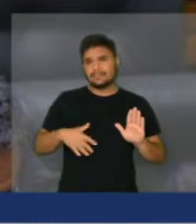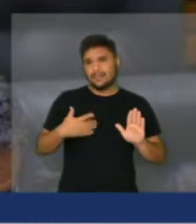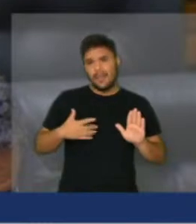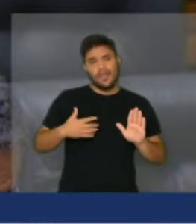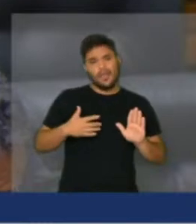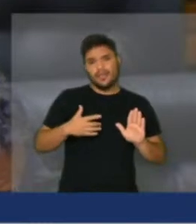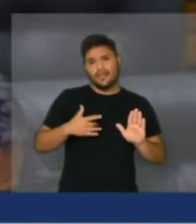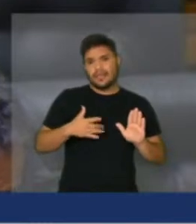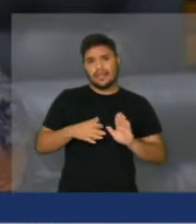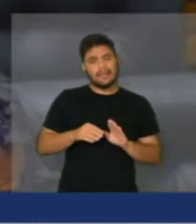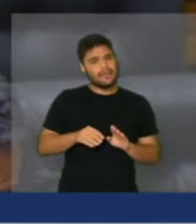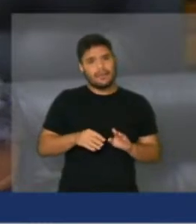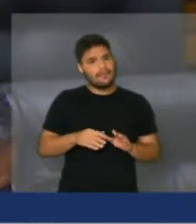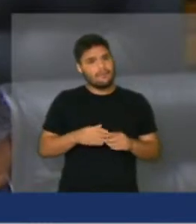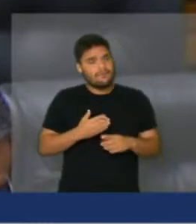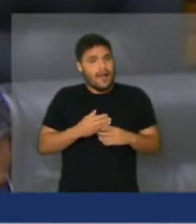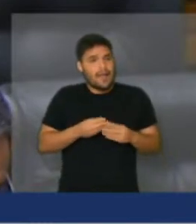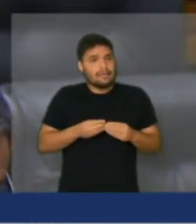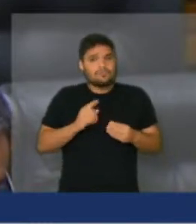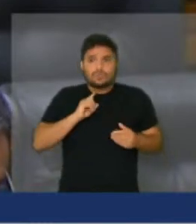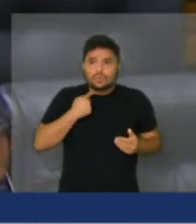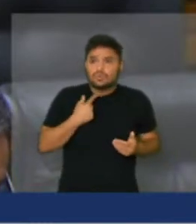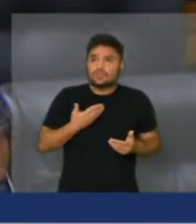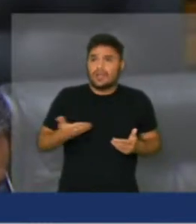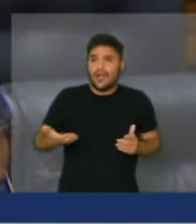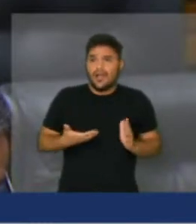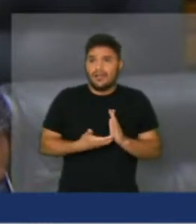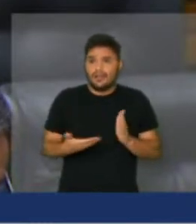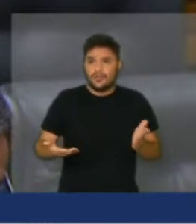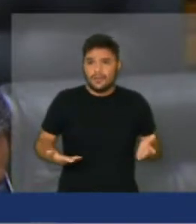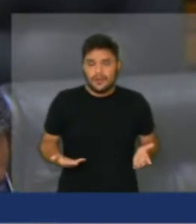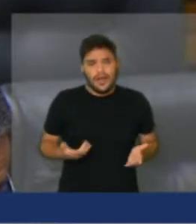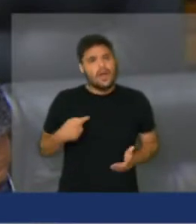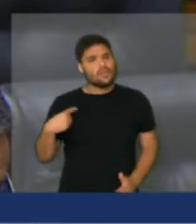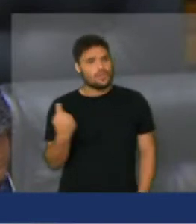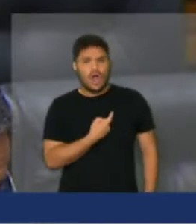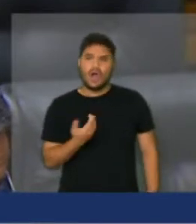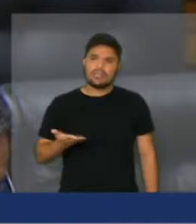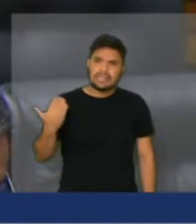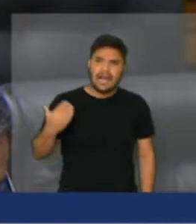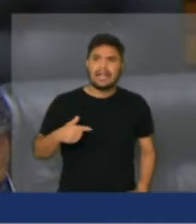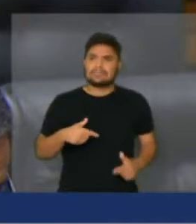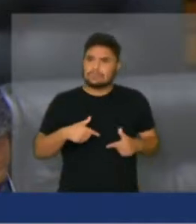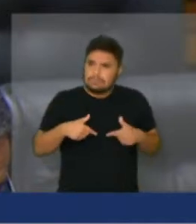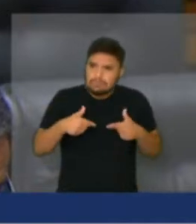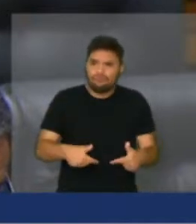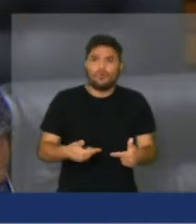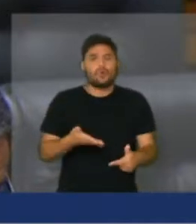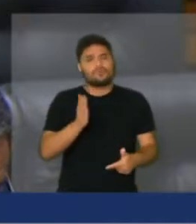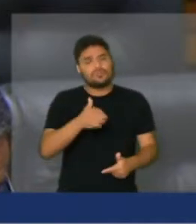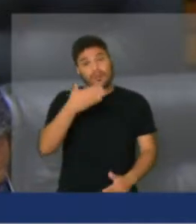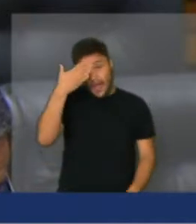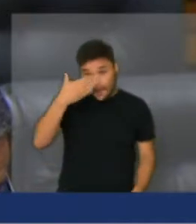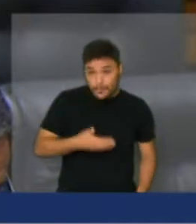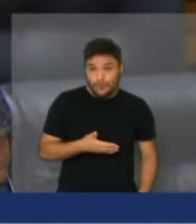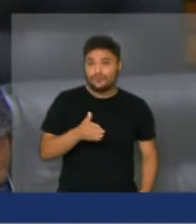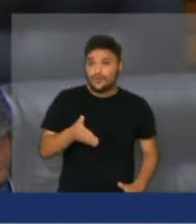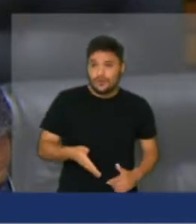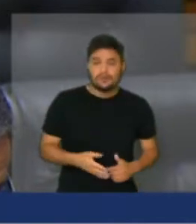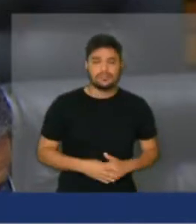TODO O ESFORÇO AQUI, JÁ FICOU PROVADO E COMPROVADO QUE A VACINA SALVA-VIDAS E QUE O